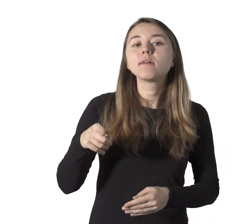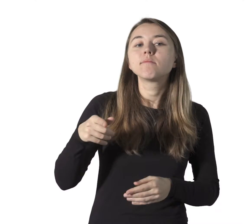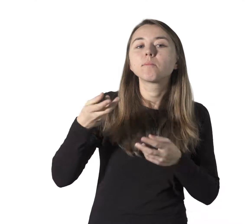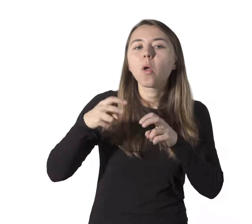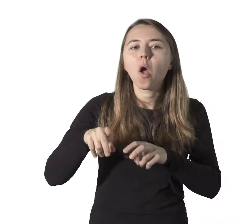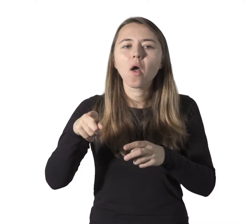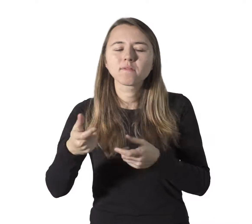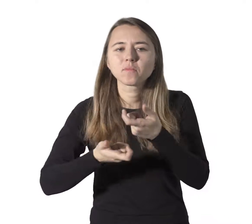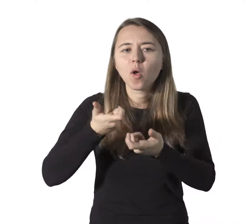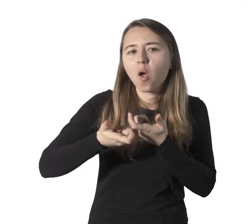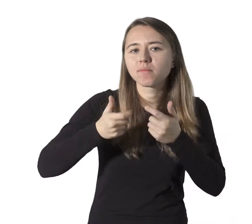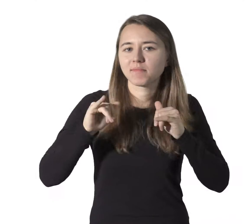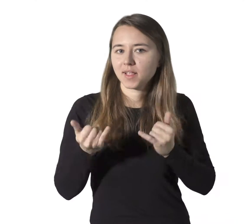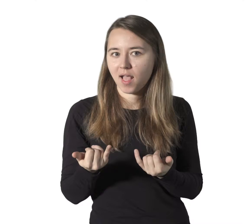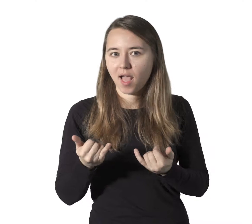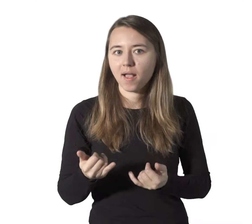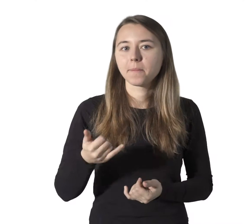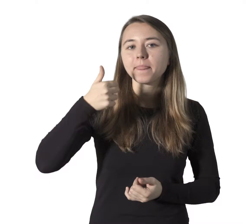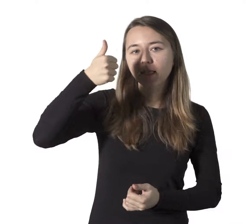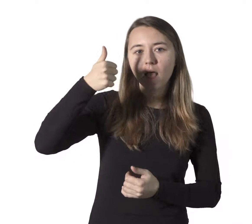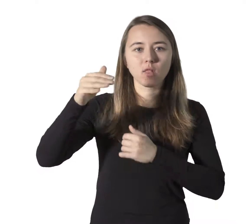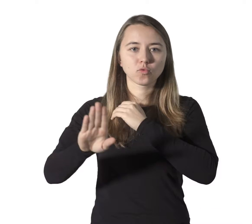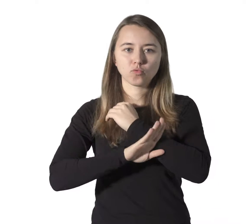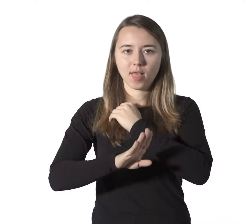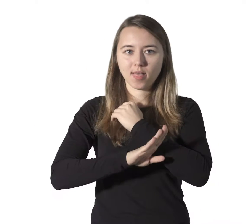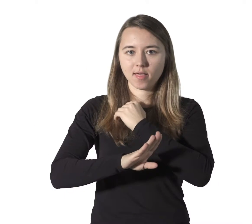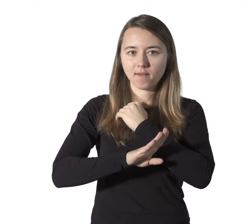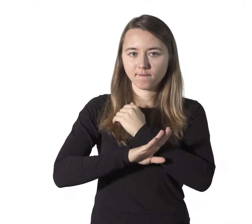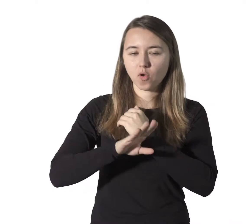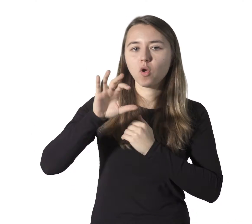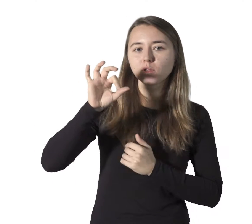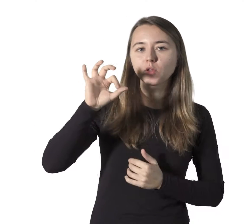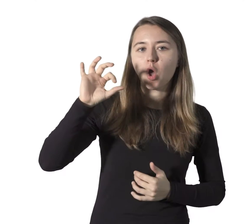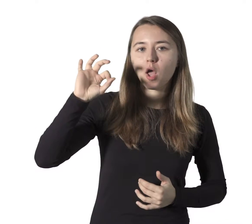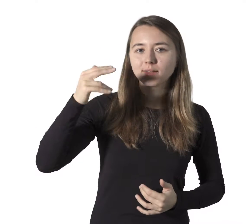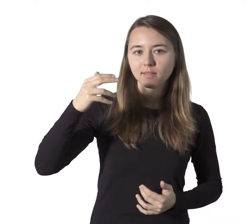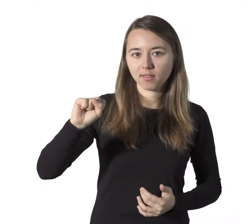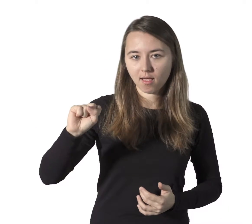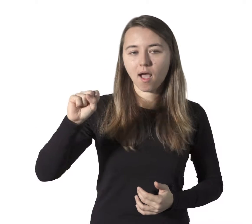Powstała z jednego pnia drewna sosnowego